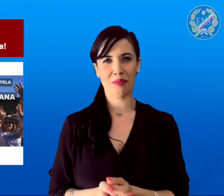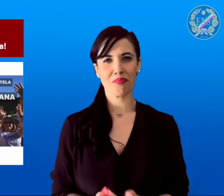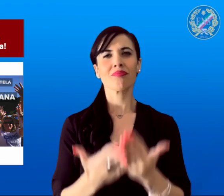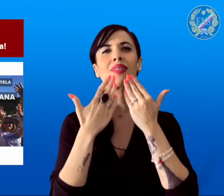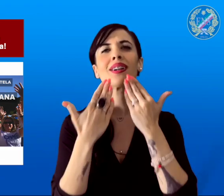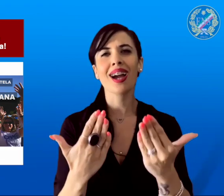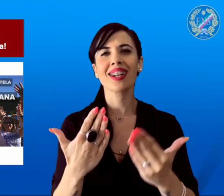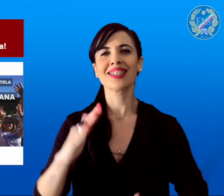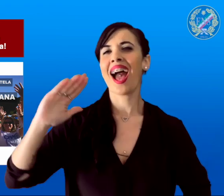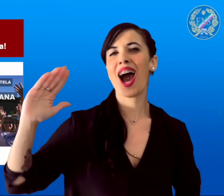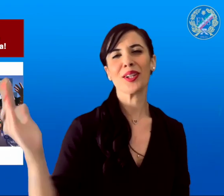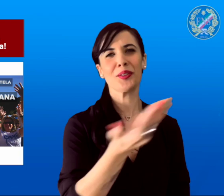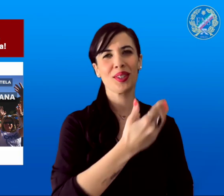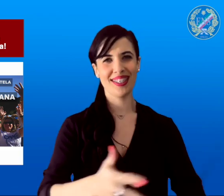GRAZIE A TUTTE E A TUTTI, è la vittoria di ognuno di noi.